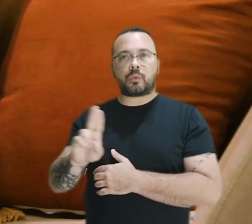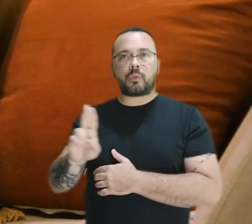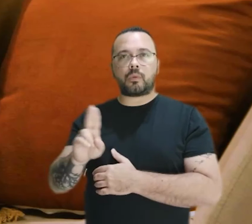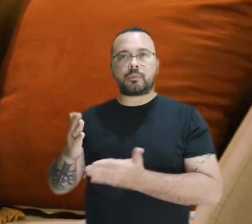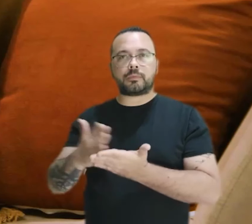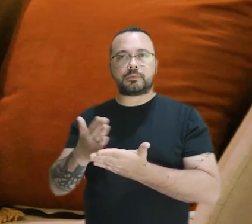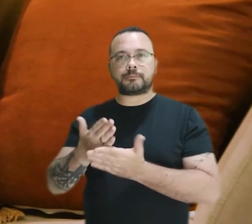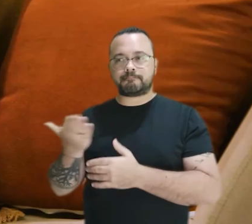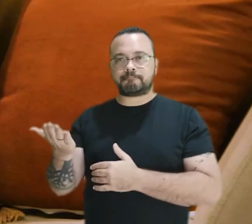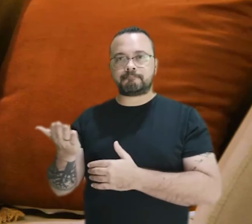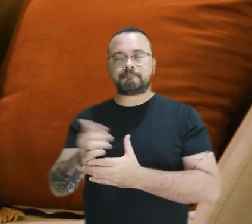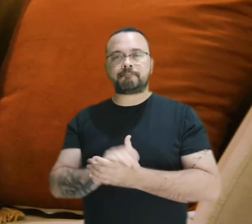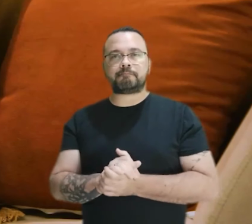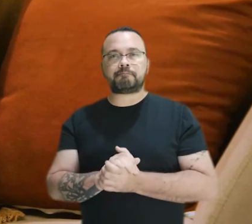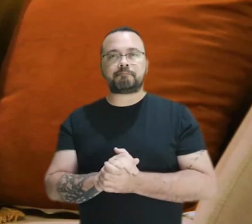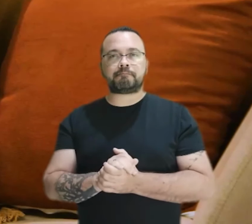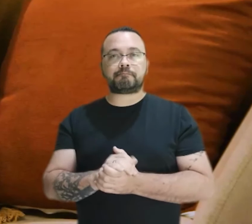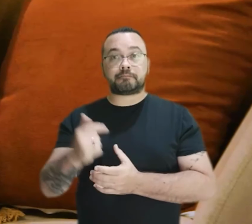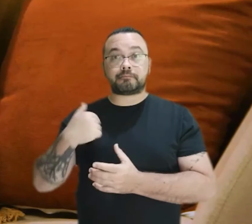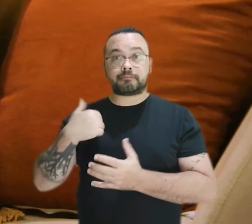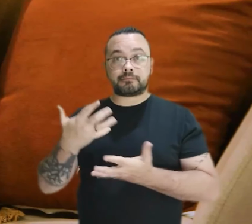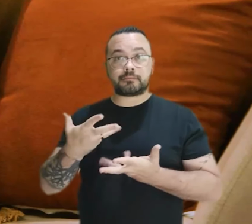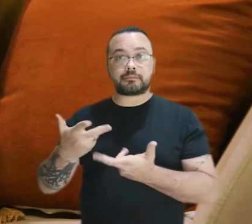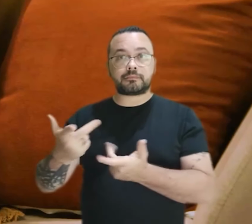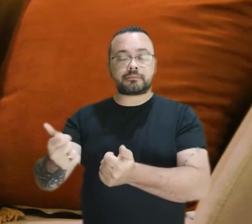e aí eu fui chamada, por uma revista, pra escrever sobre